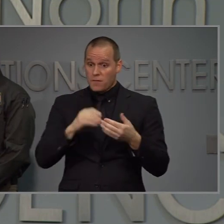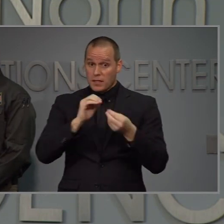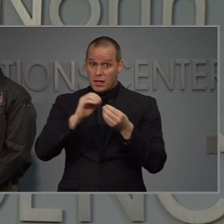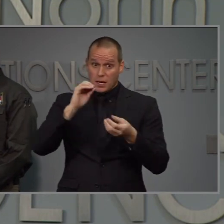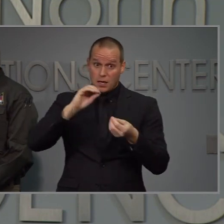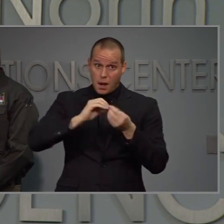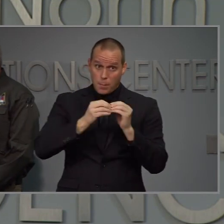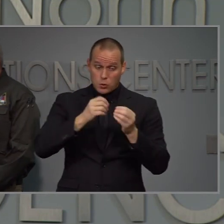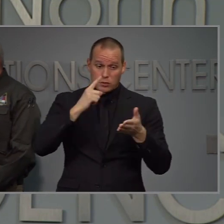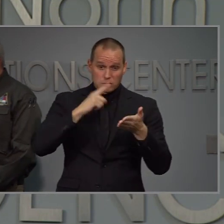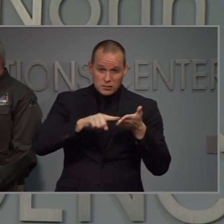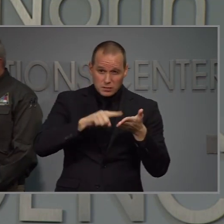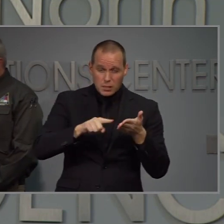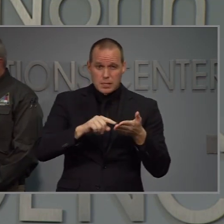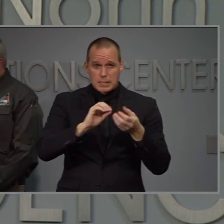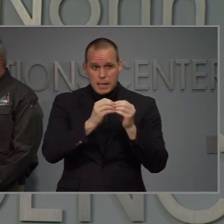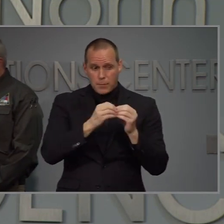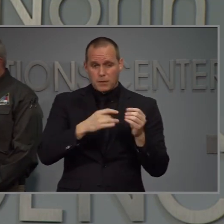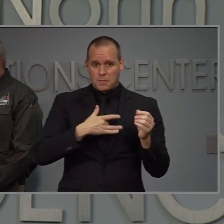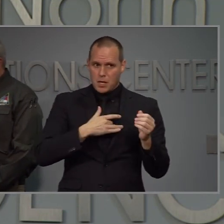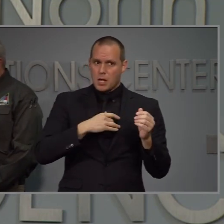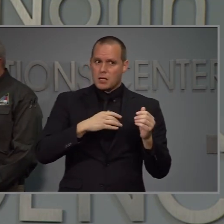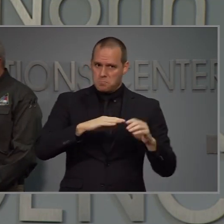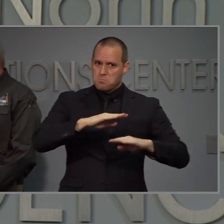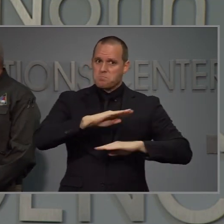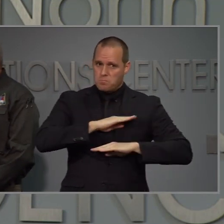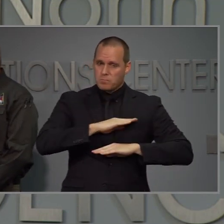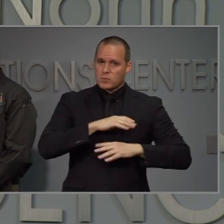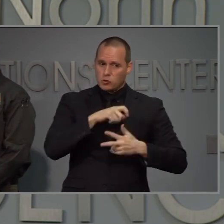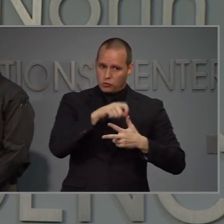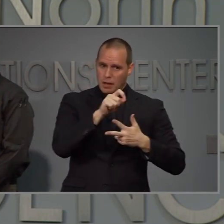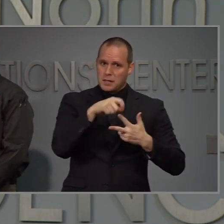abrirlas de manera segura, si todos los indicadores están